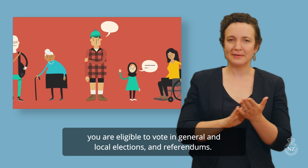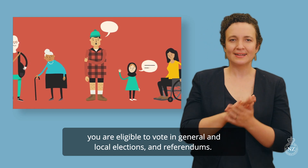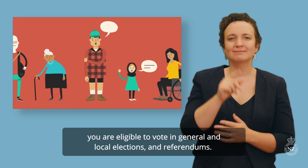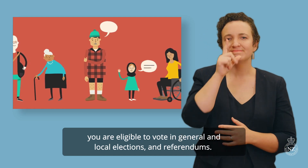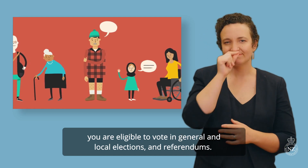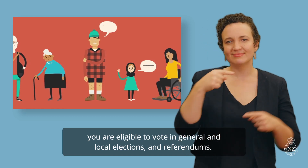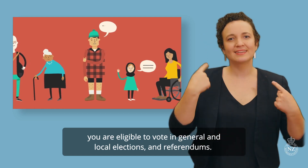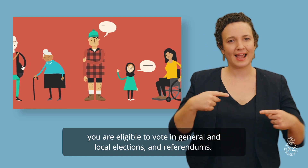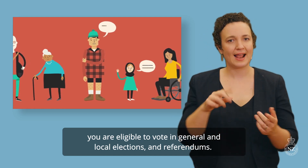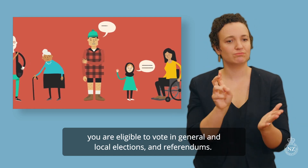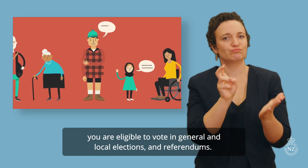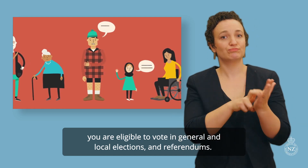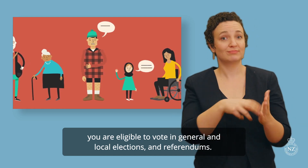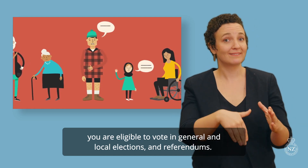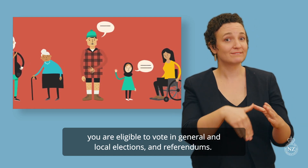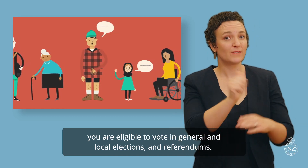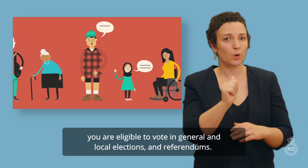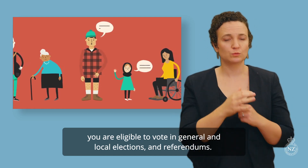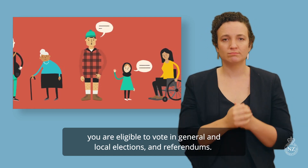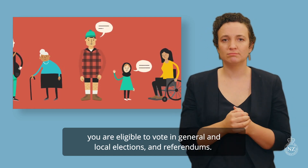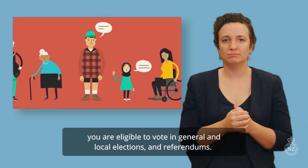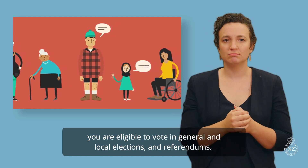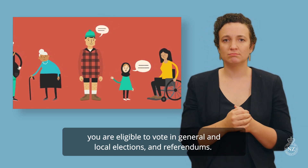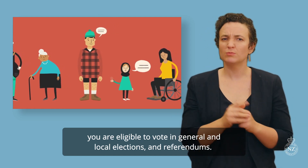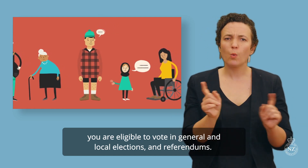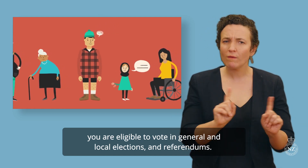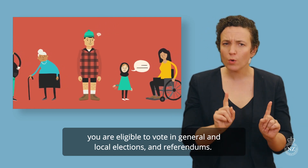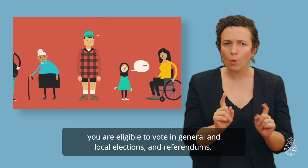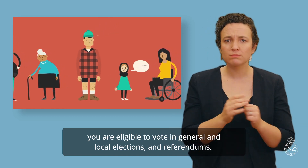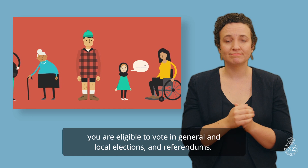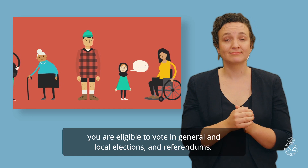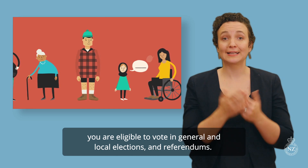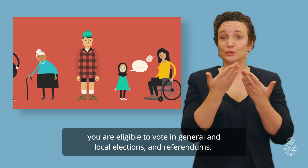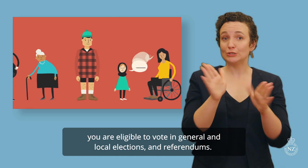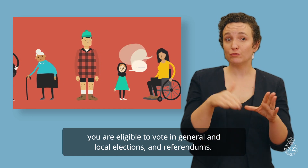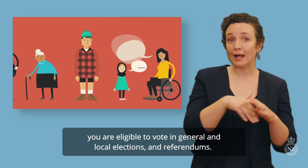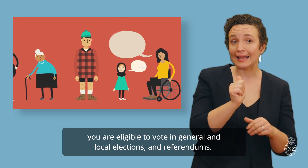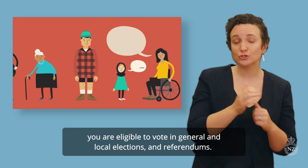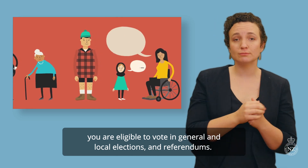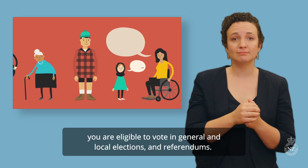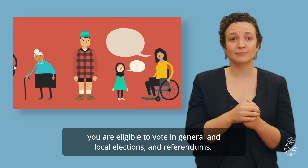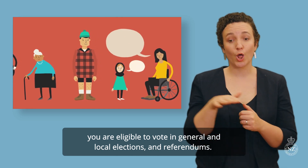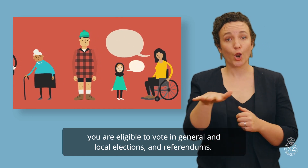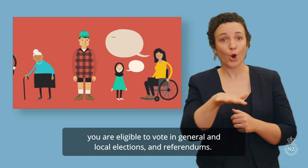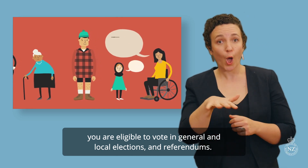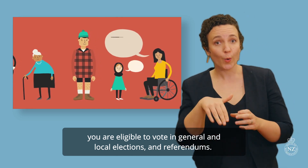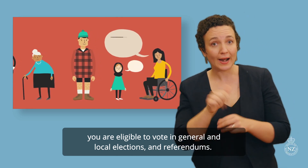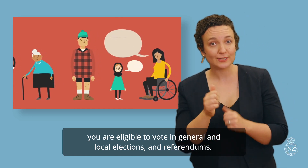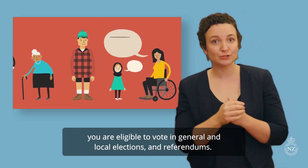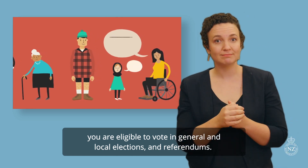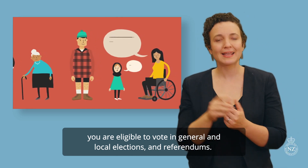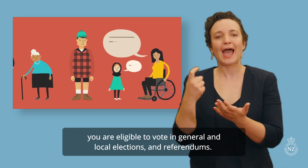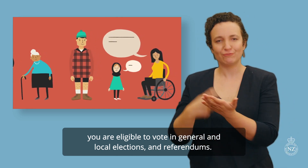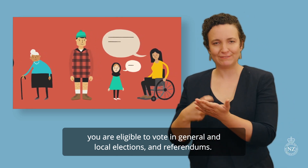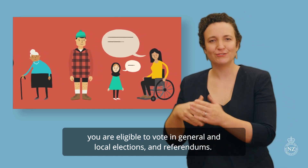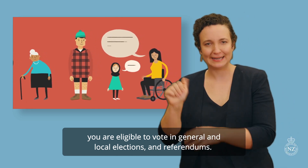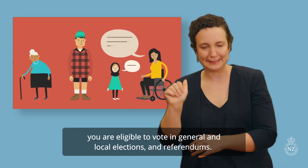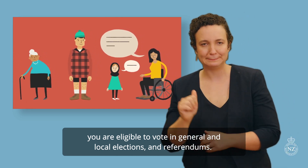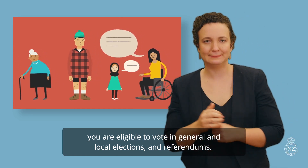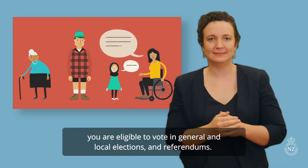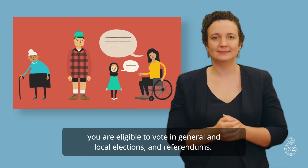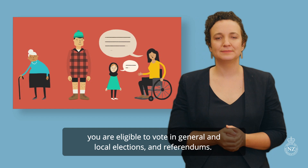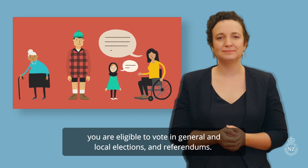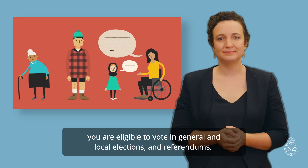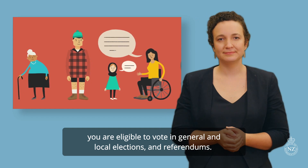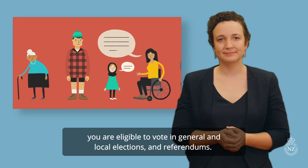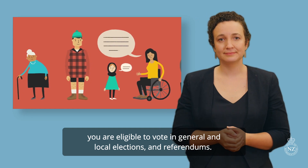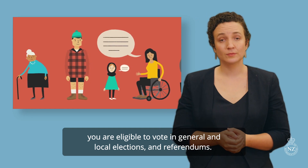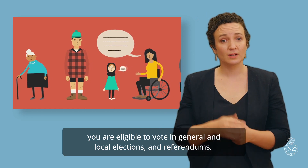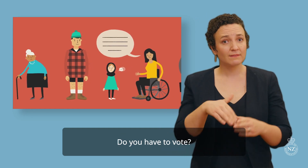e wātea ana koe ki te pōti ki ngā kōwhiringa pōti whānui, ngā kōwhiringa pōti ā-rohe me ngā tatauranga.